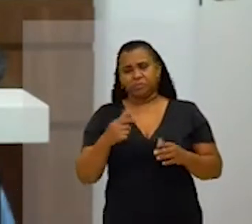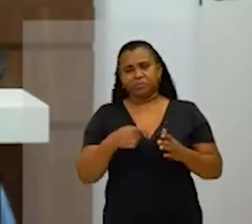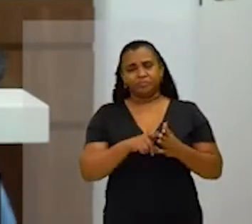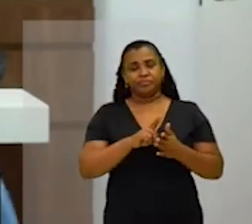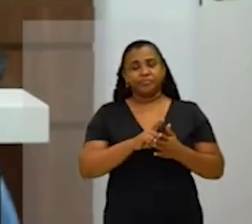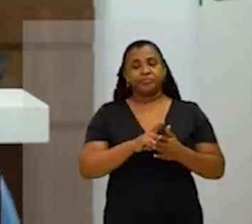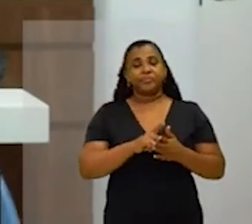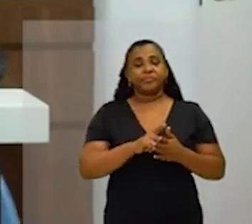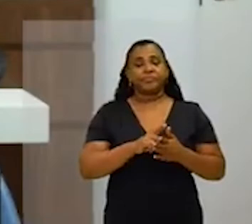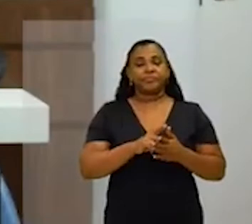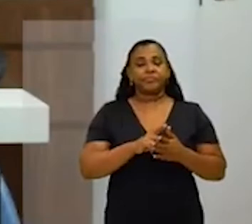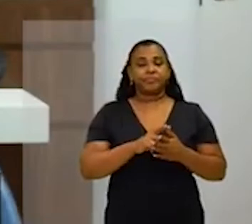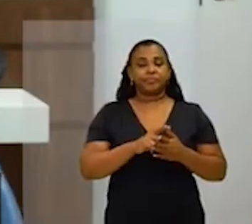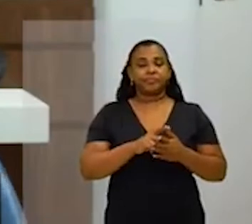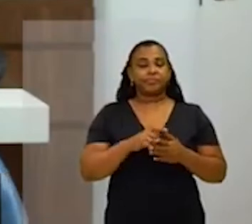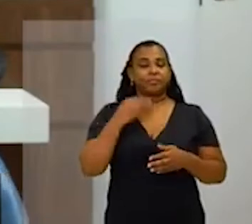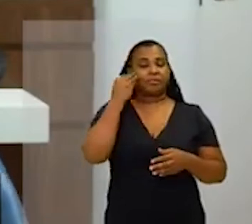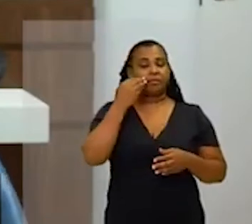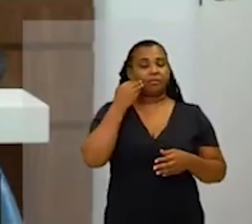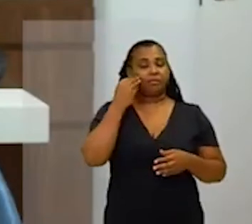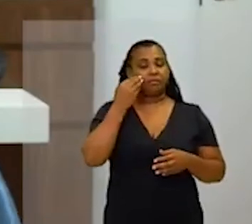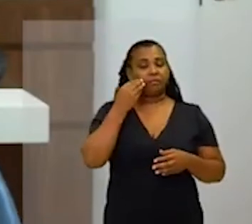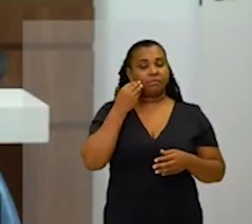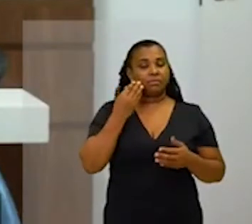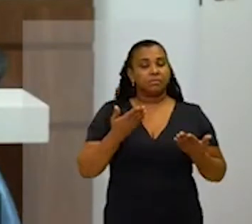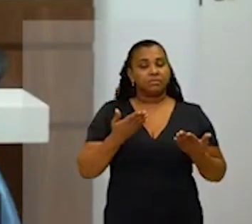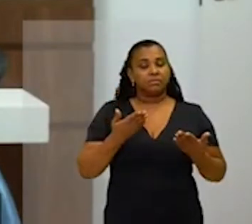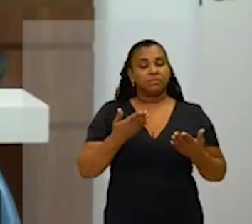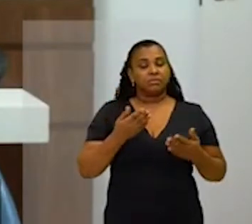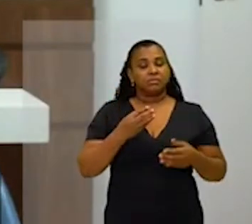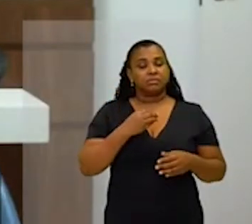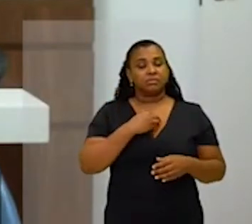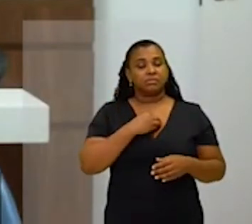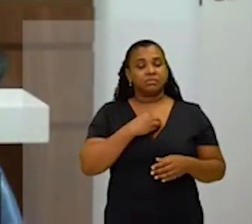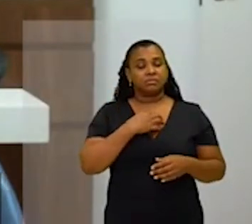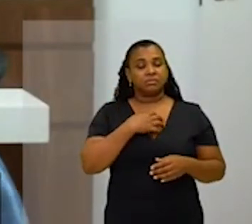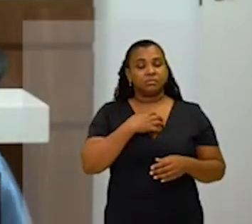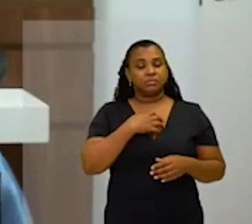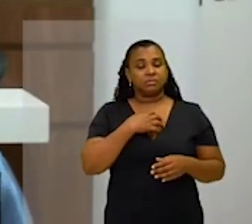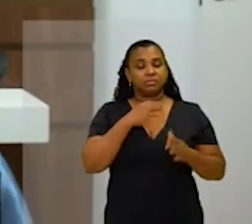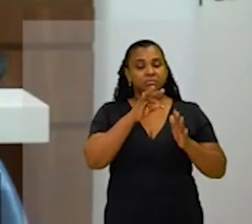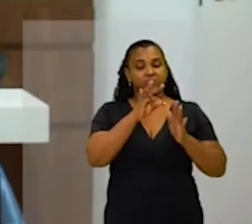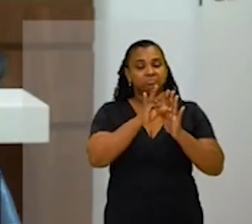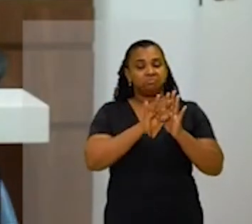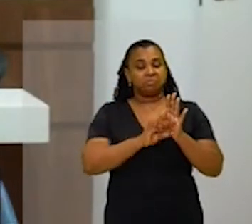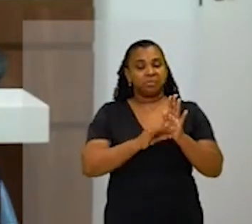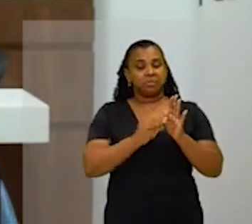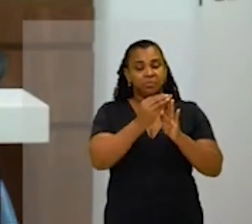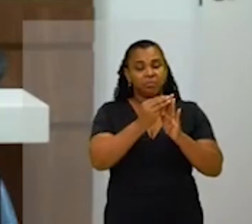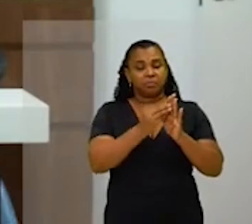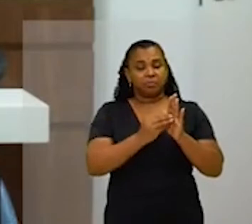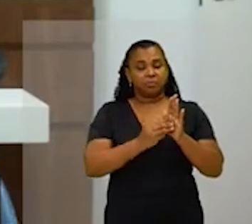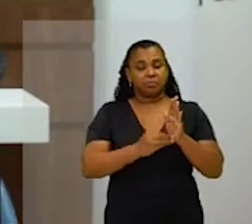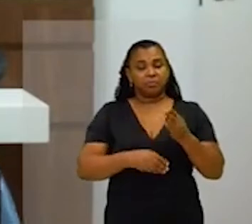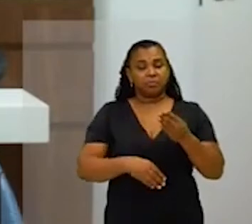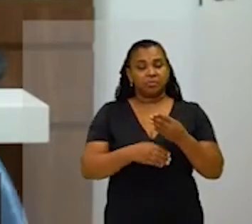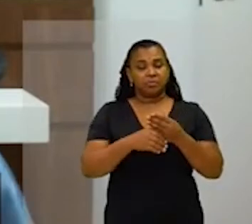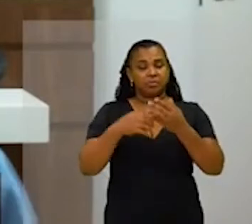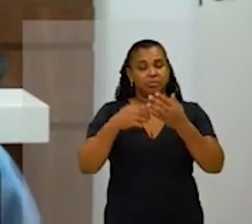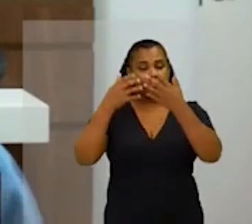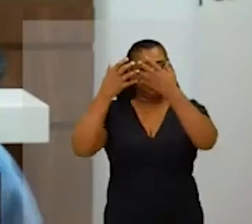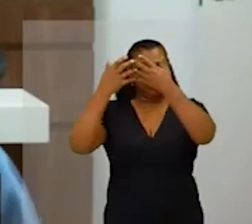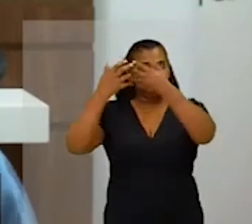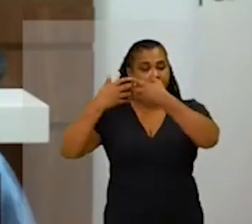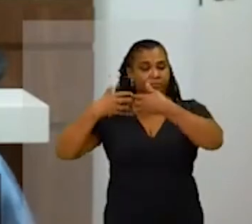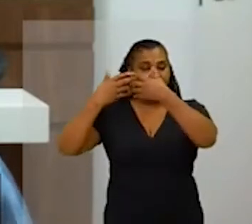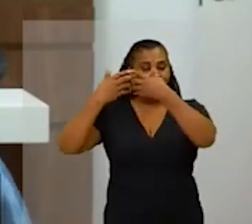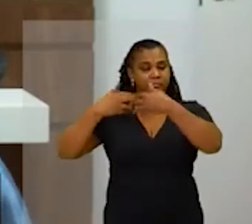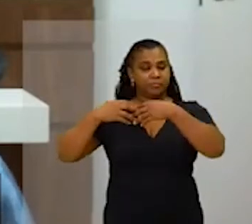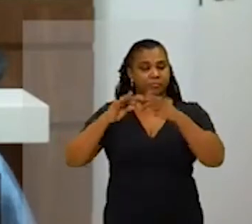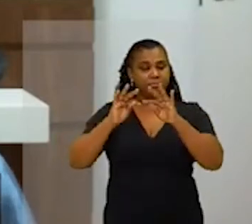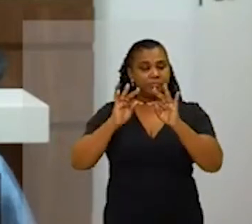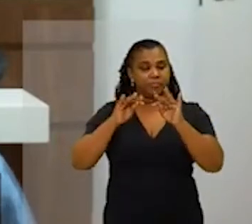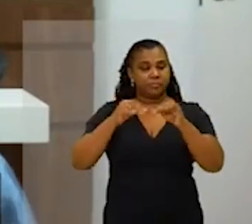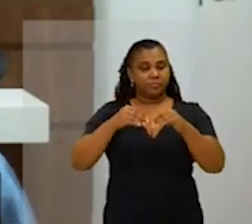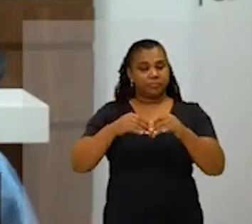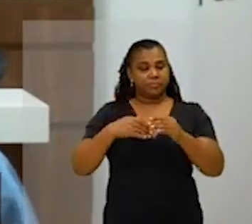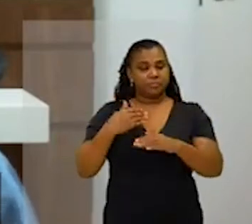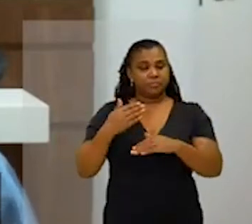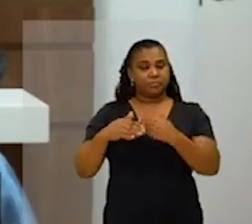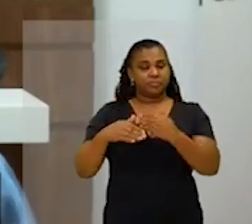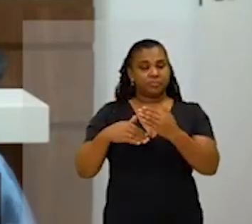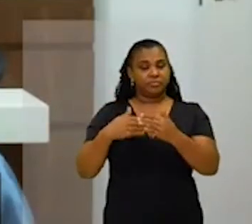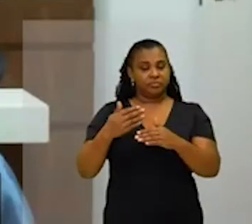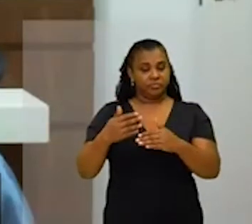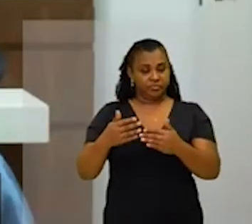que eu experimentei fazer no pequena contribuição à reflexão final Du que processo de colo tiver um